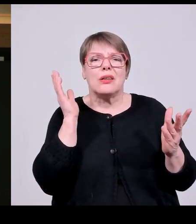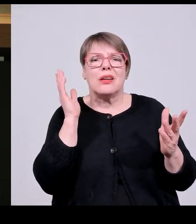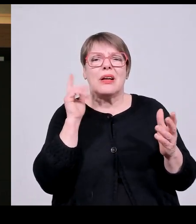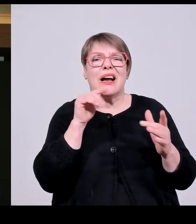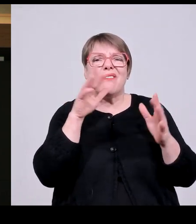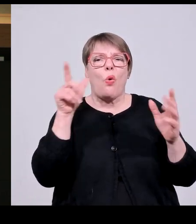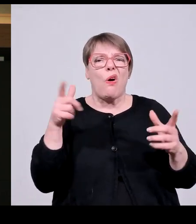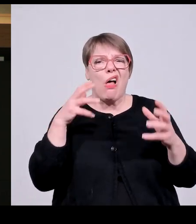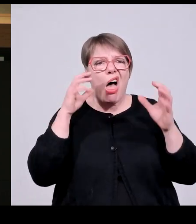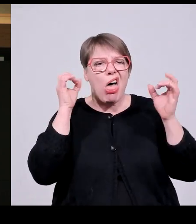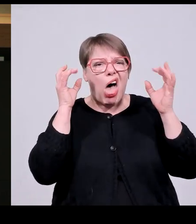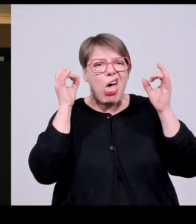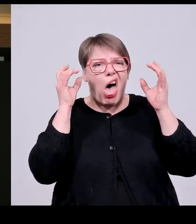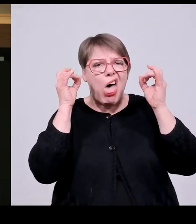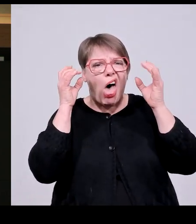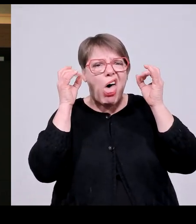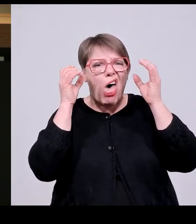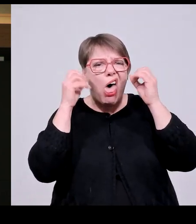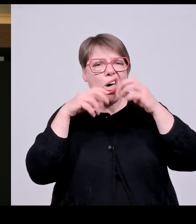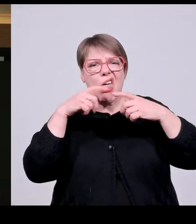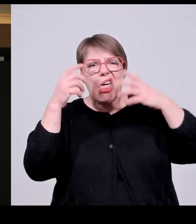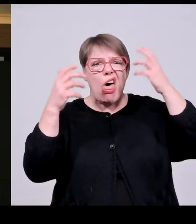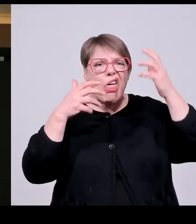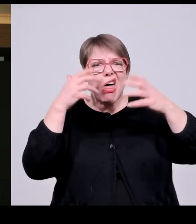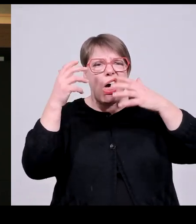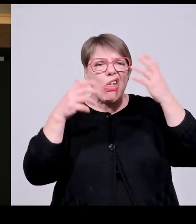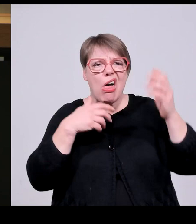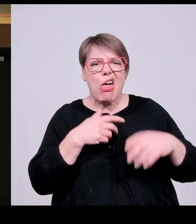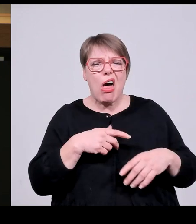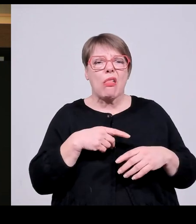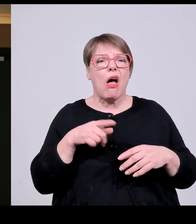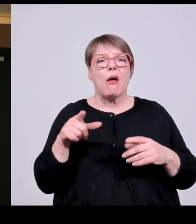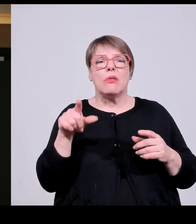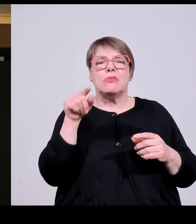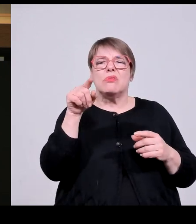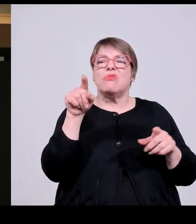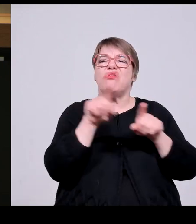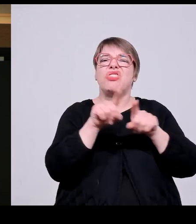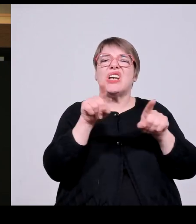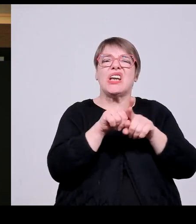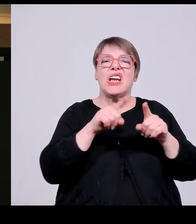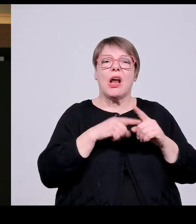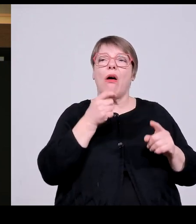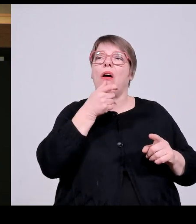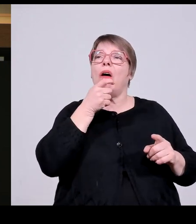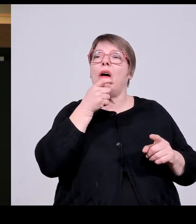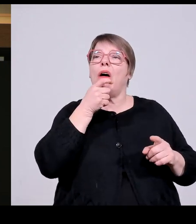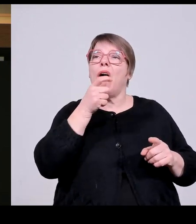Das kann nicht richtig sein. Ich möchte dazu Folgendes sagen: Der Grundansatz ist gut.